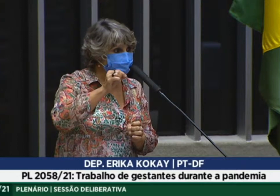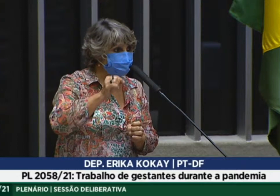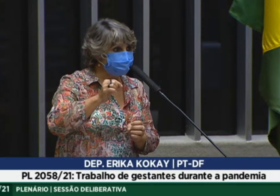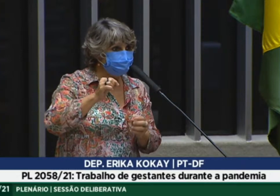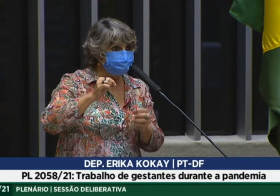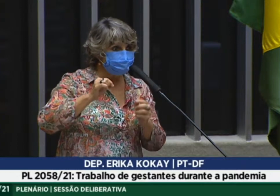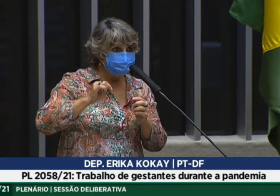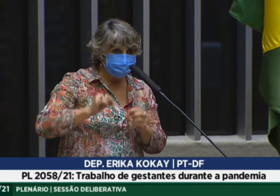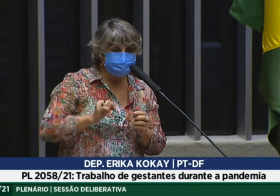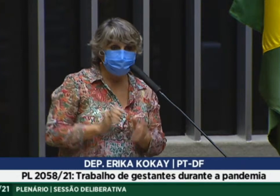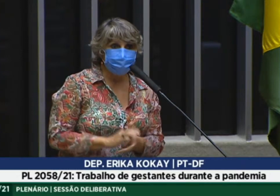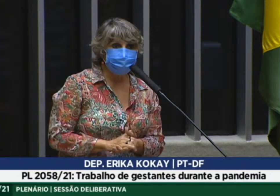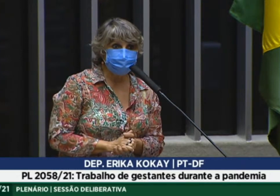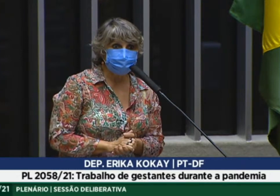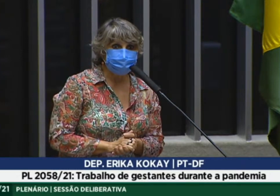E DOS SEUS BEBÊS. HÁ UMA DISCRIMINAÇÃO, PORQUE ESTE